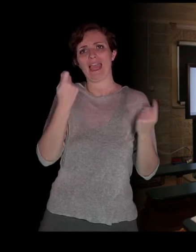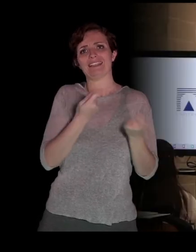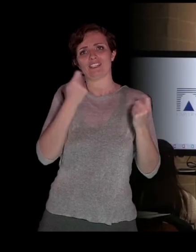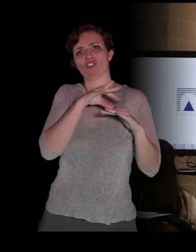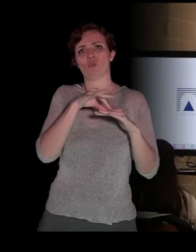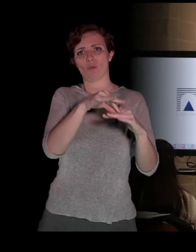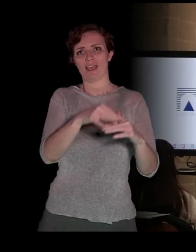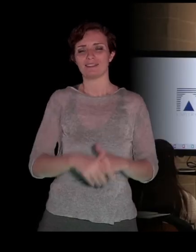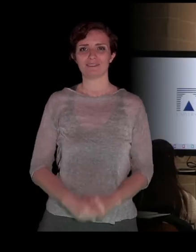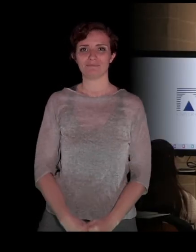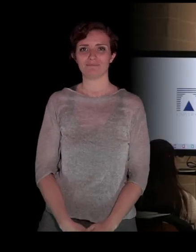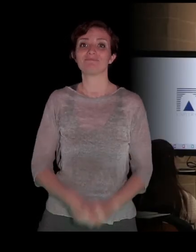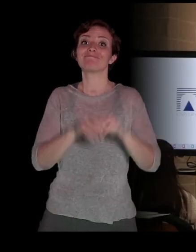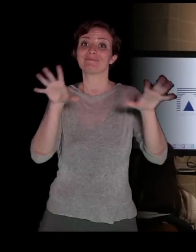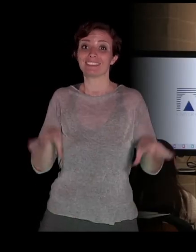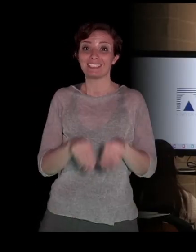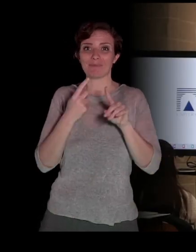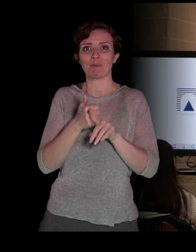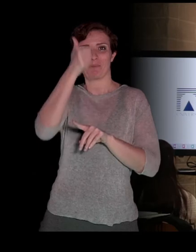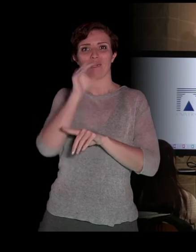Iniziamo subito con questa prima lezione.